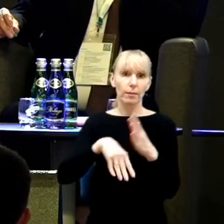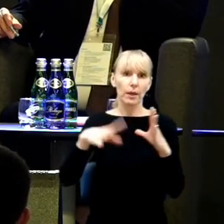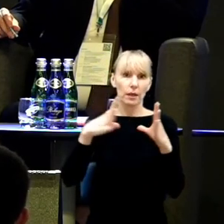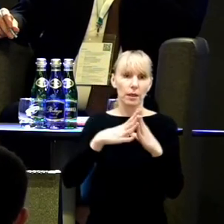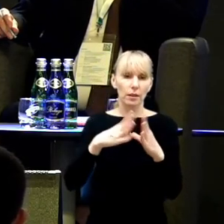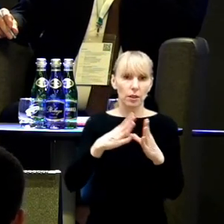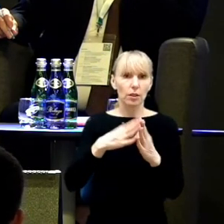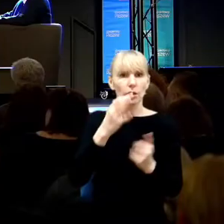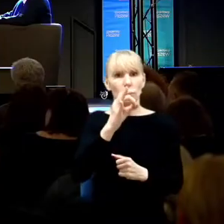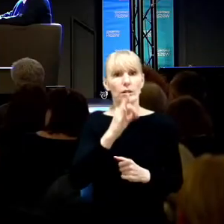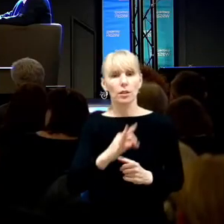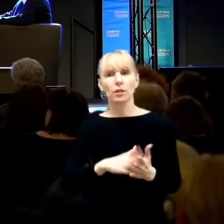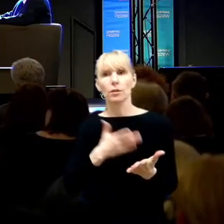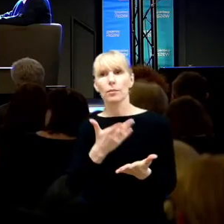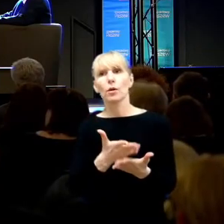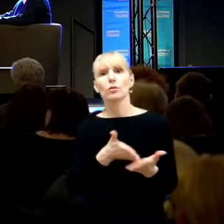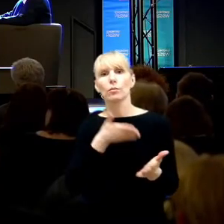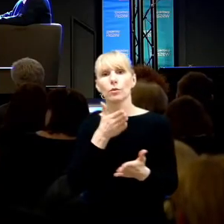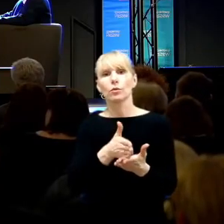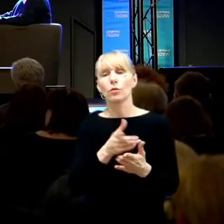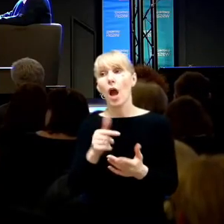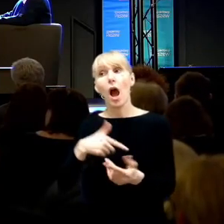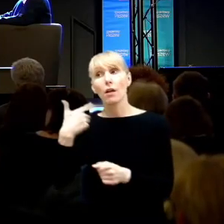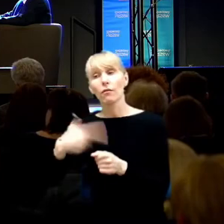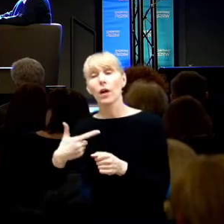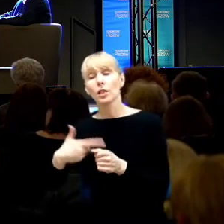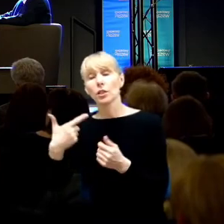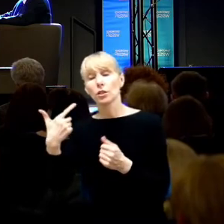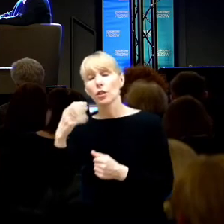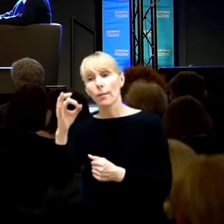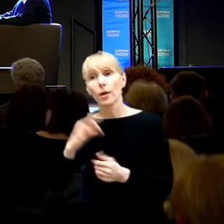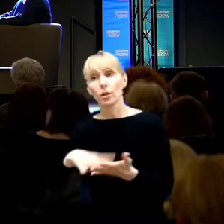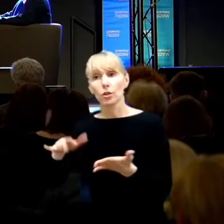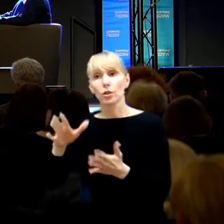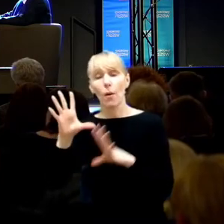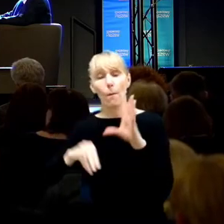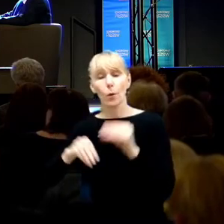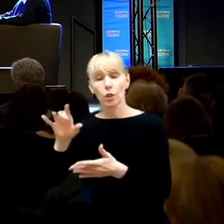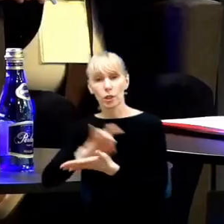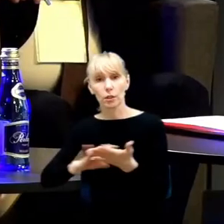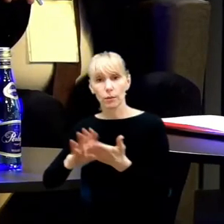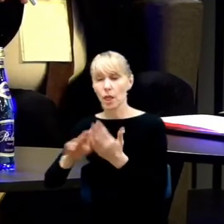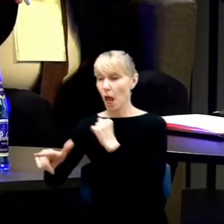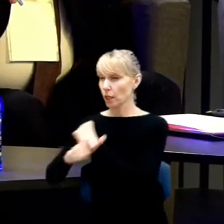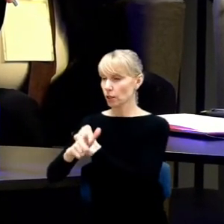20% z budżetu gminy i 70% to jest.. Tam jest też chyba Fundusz Dopłat